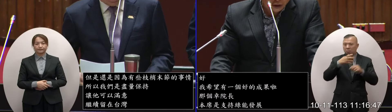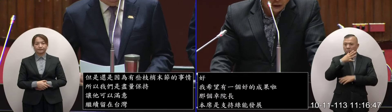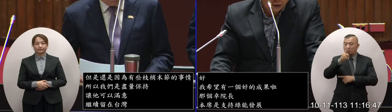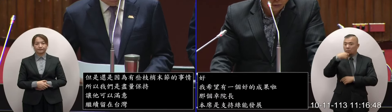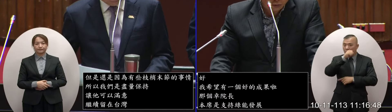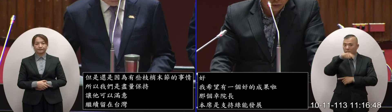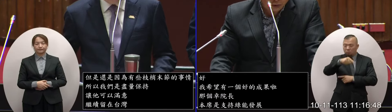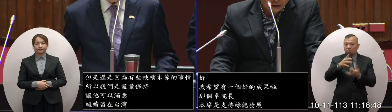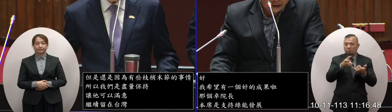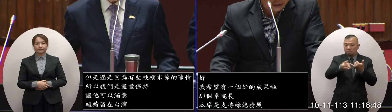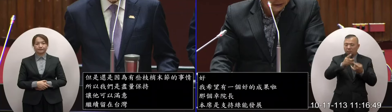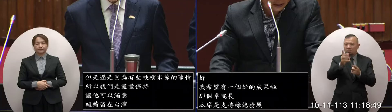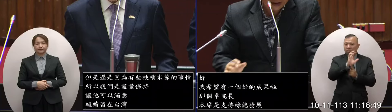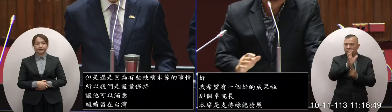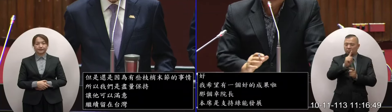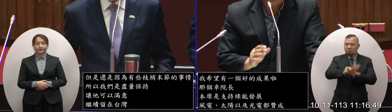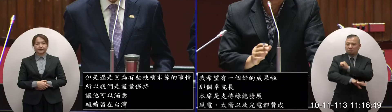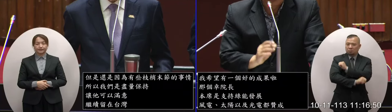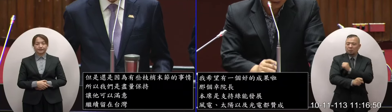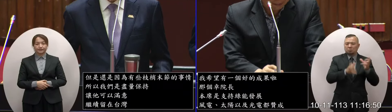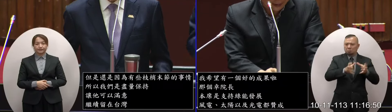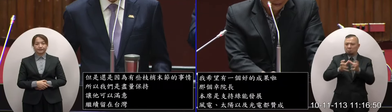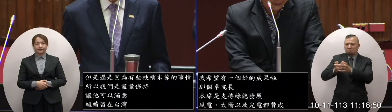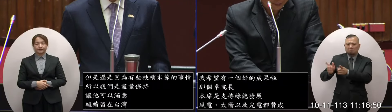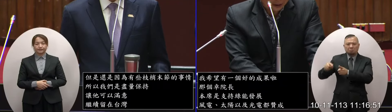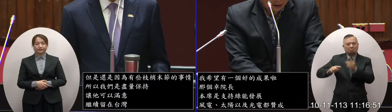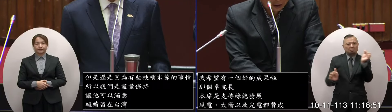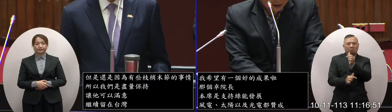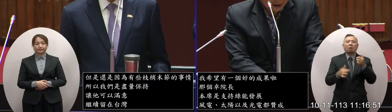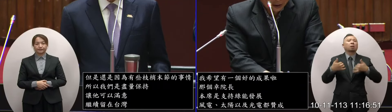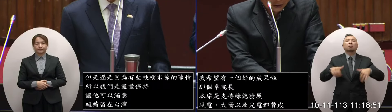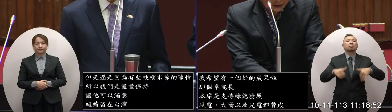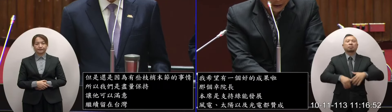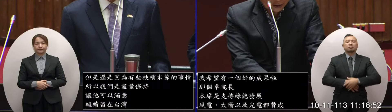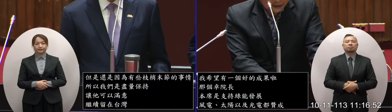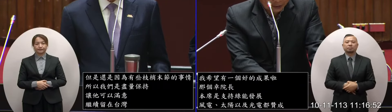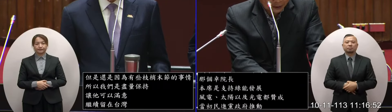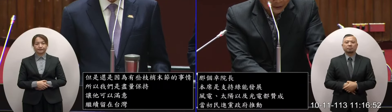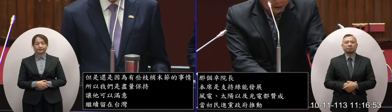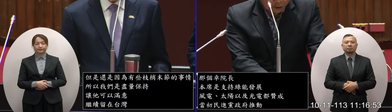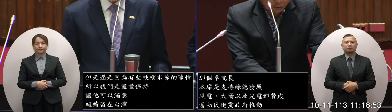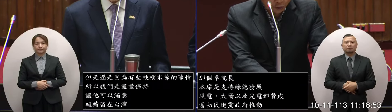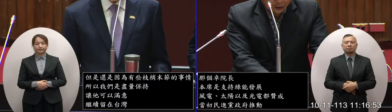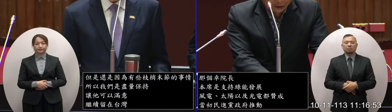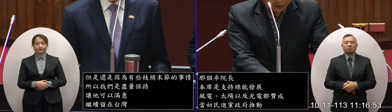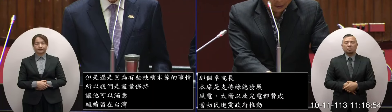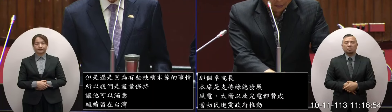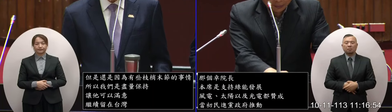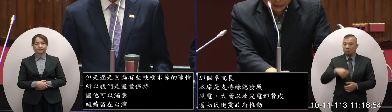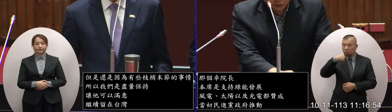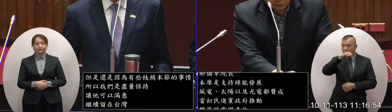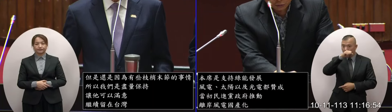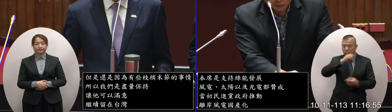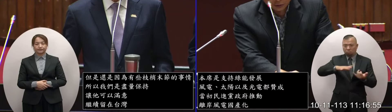基礎設施 尚未完備 而且尚未建構 國內本土